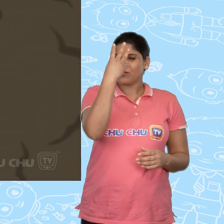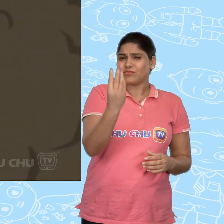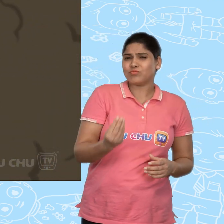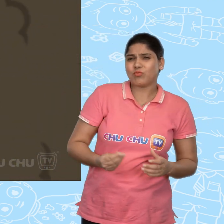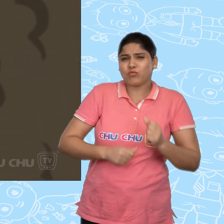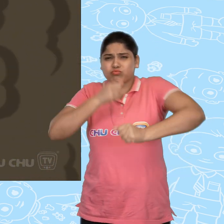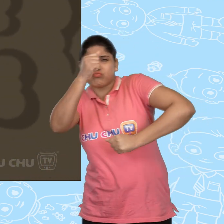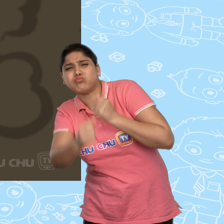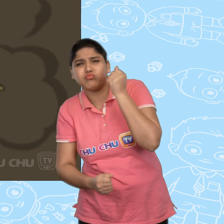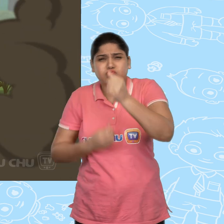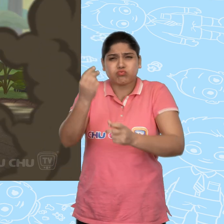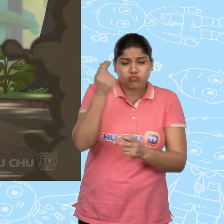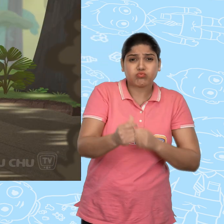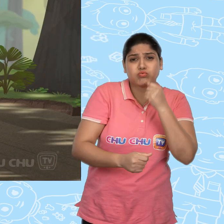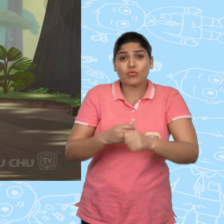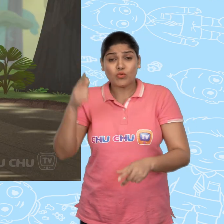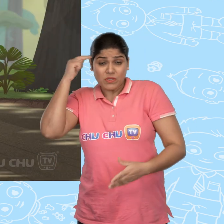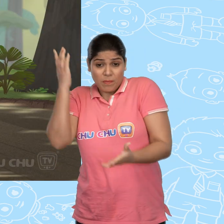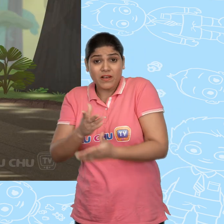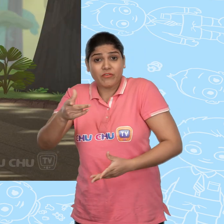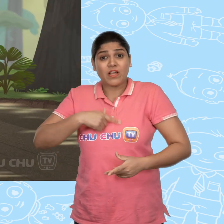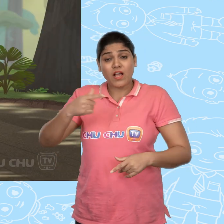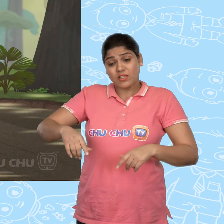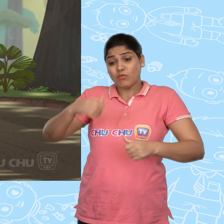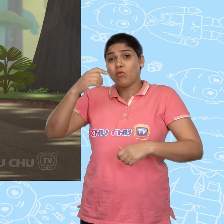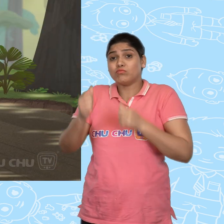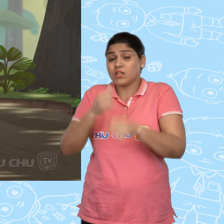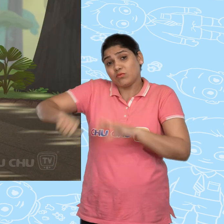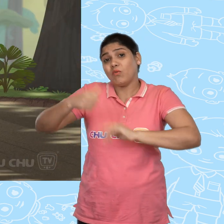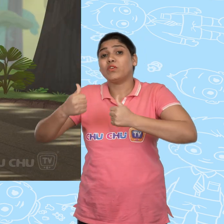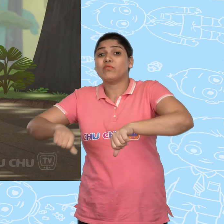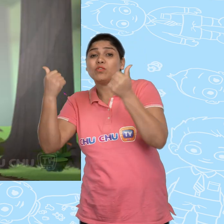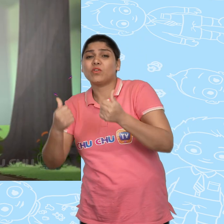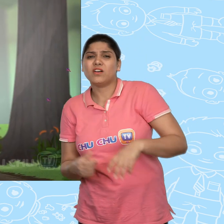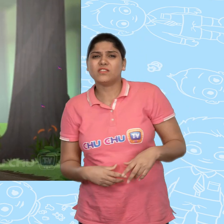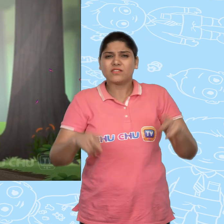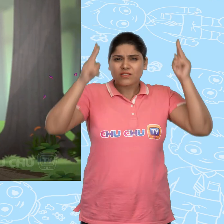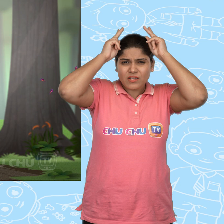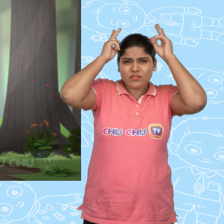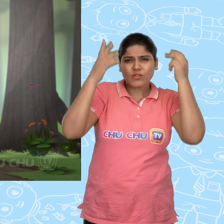हाथी बहुत तेज़ भागा और उसे यकीन था कि दौड़ वही जीतेगा.